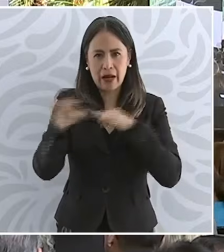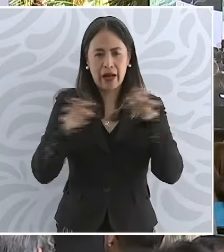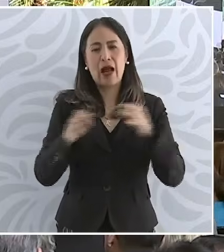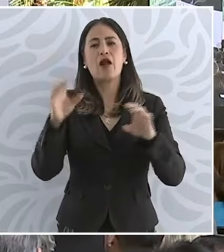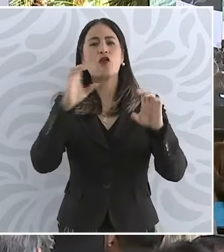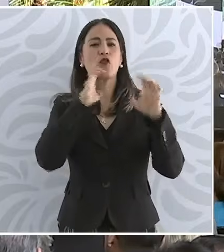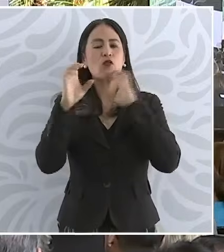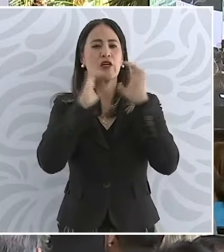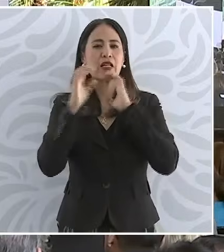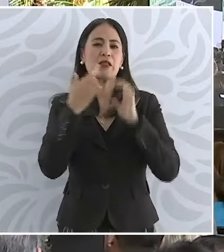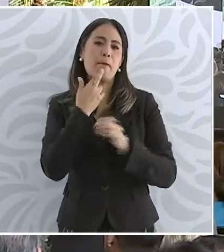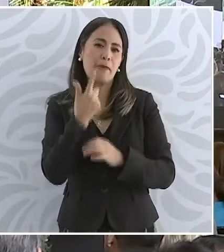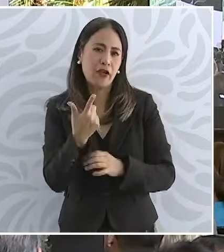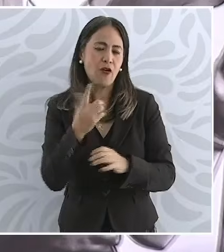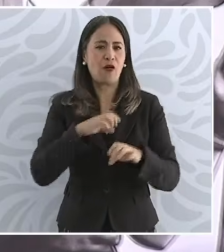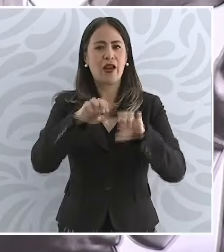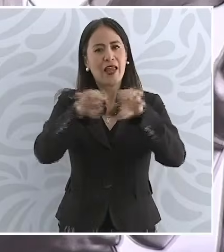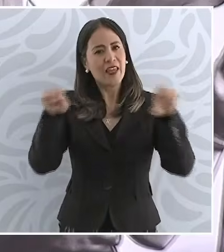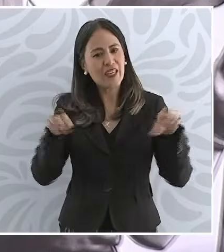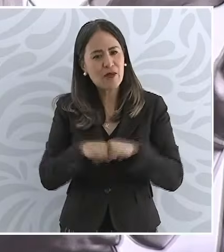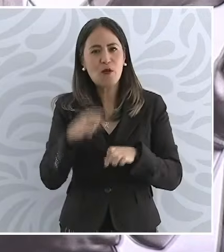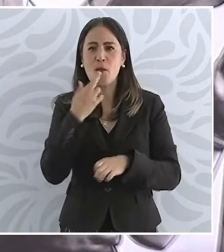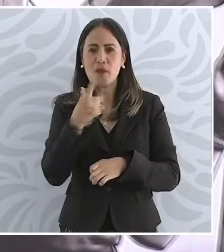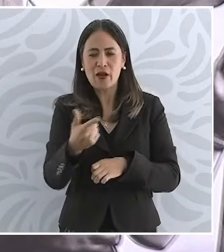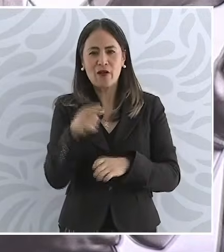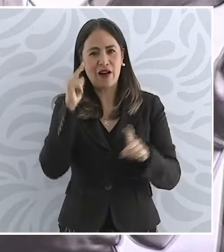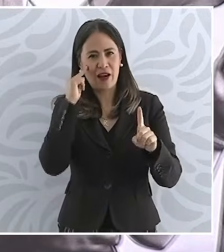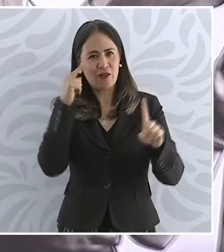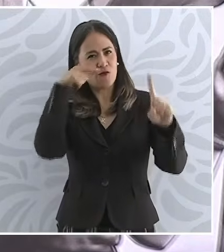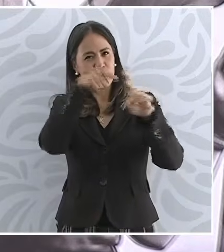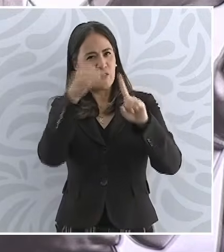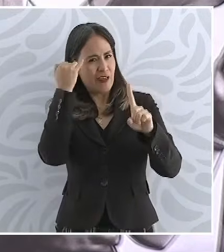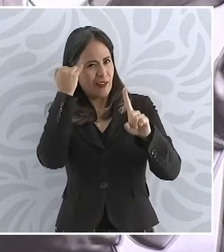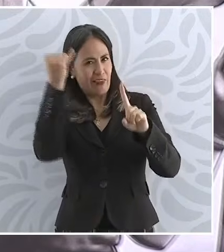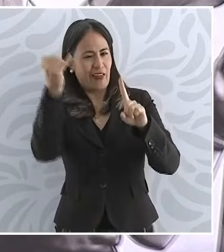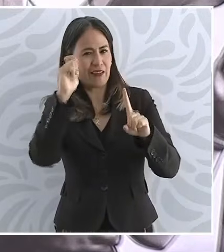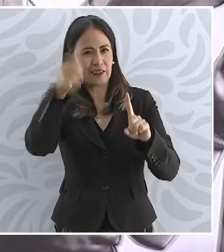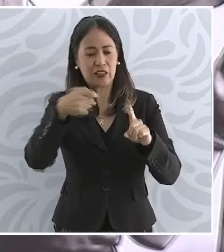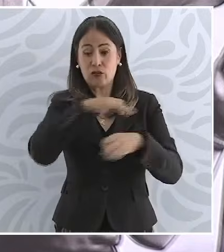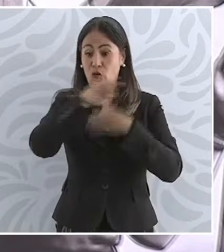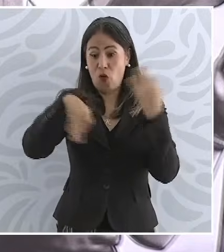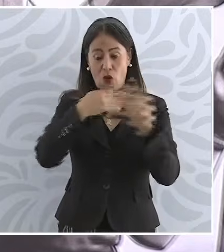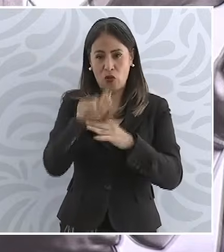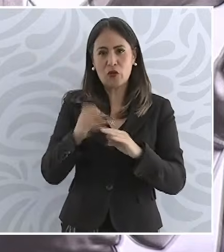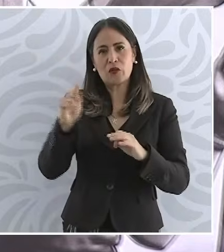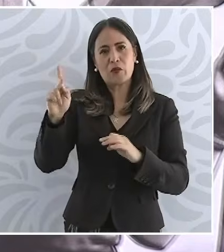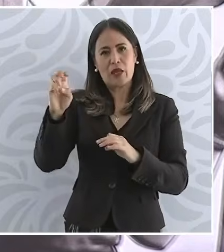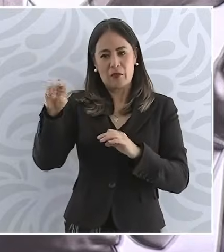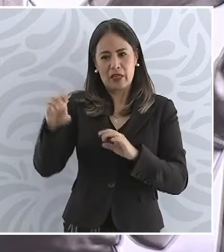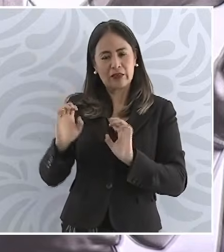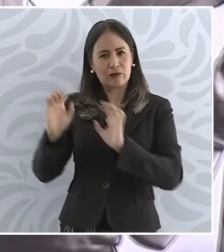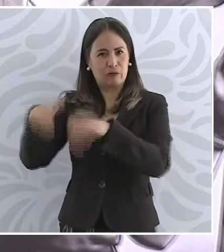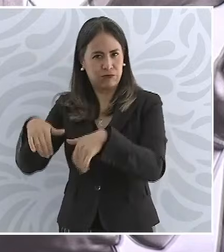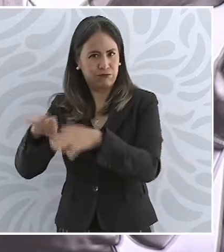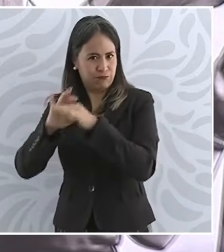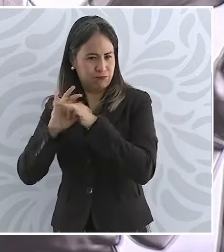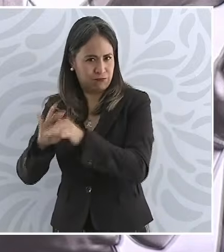en equipo guiados por una idea todos somos pex agradezco el apoyo del Sindicato de trabajadores